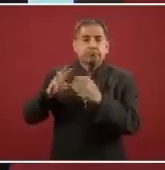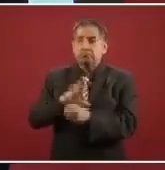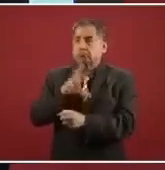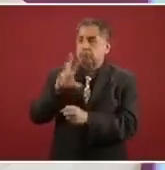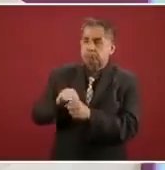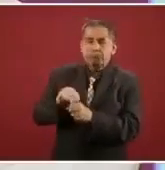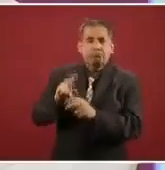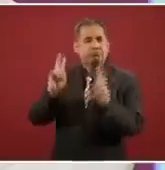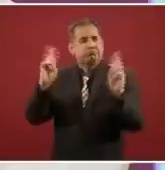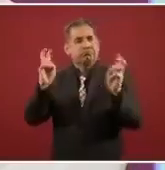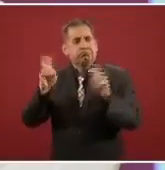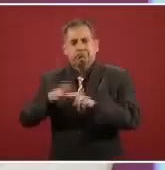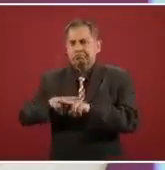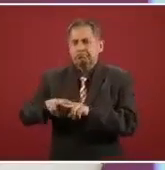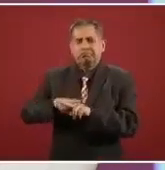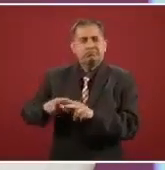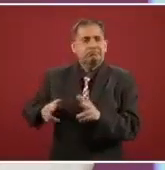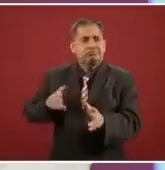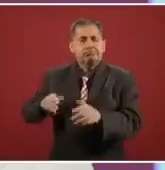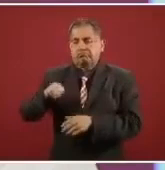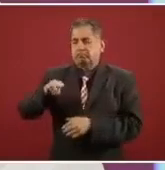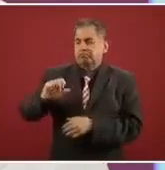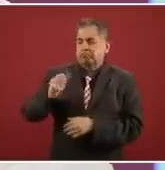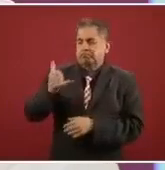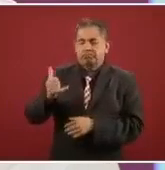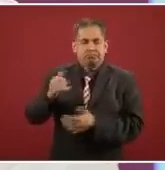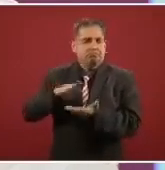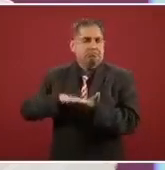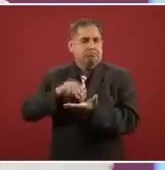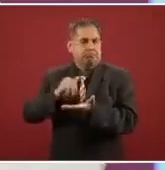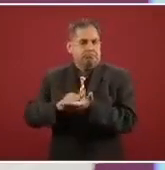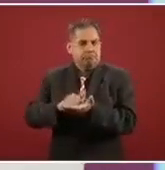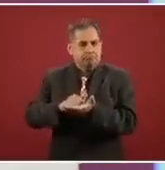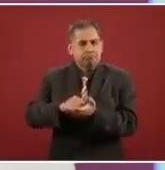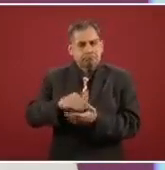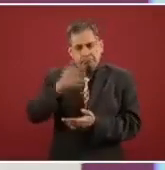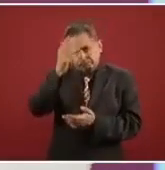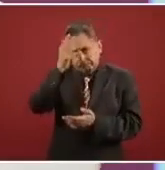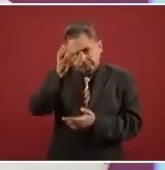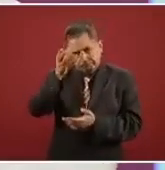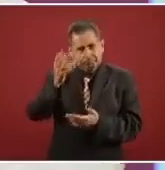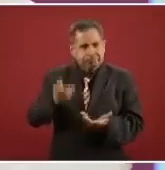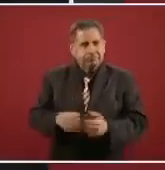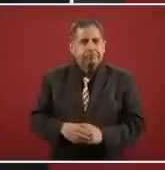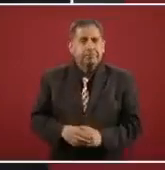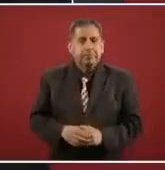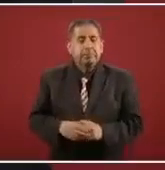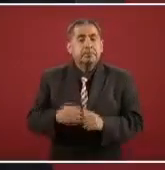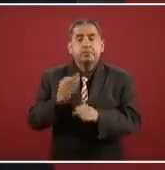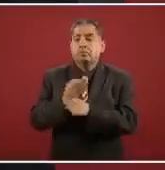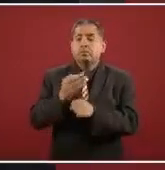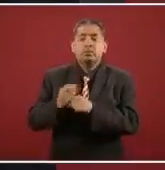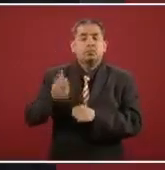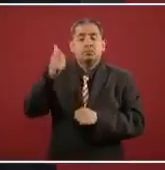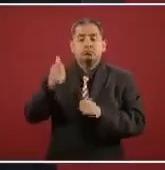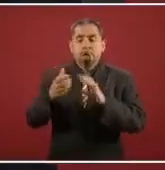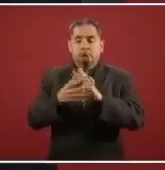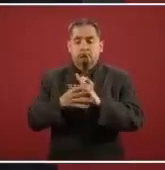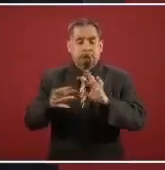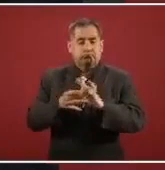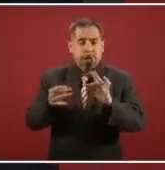En este sentido vamos a dar la información, en primer término, sobre la cuestión de